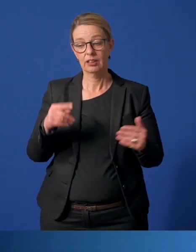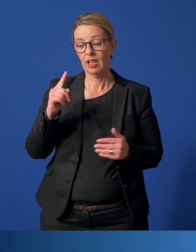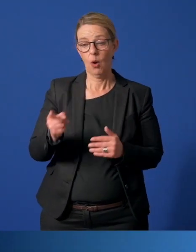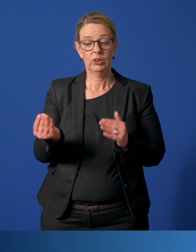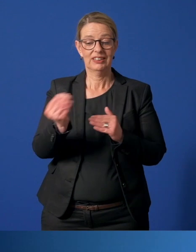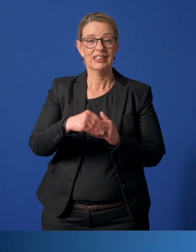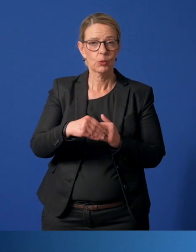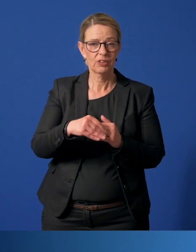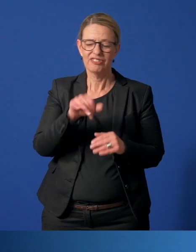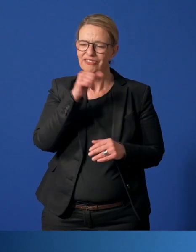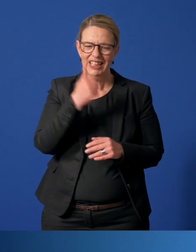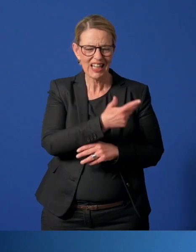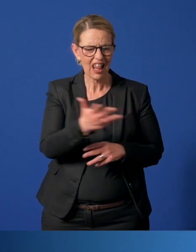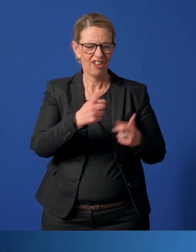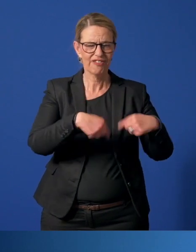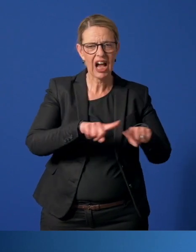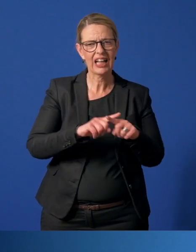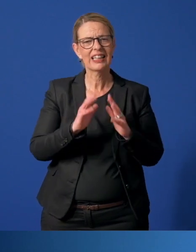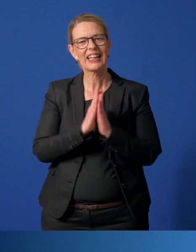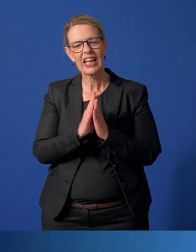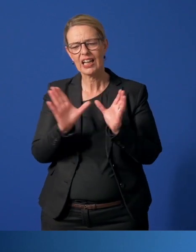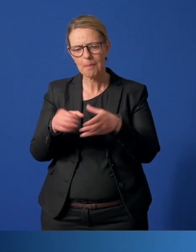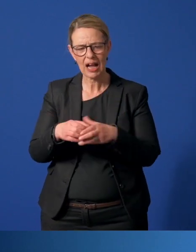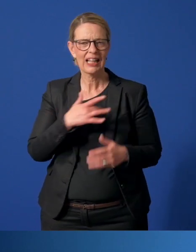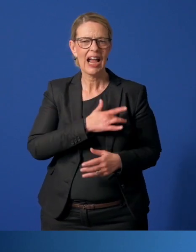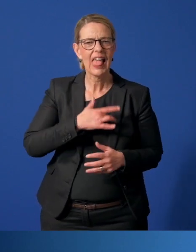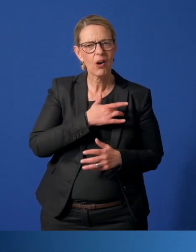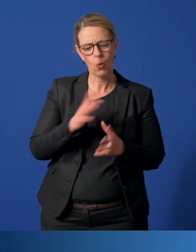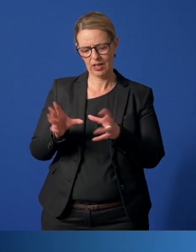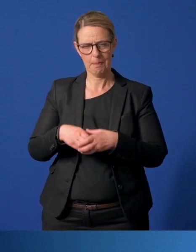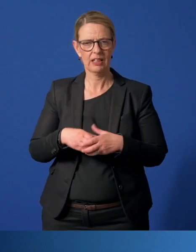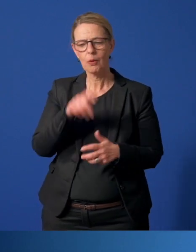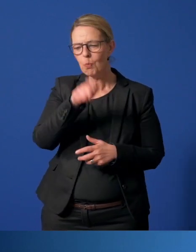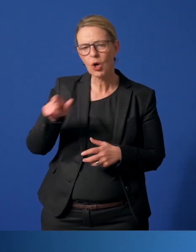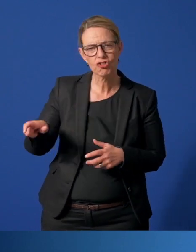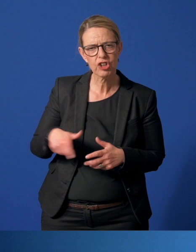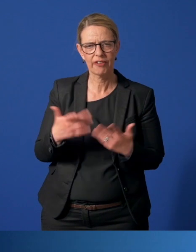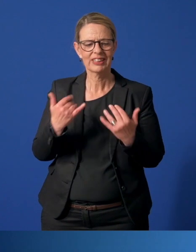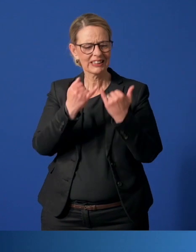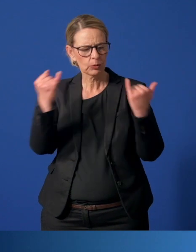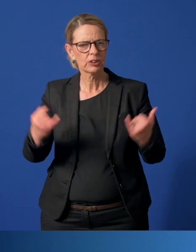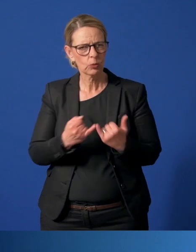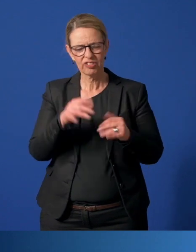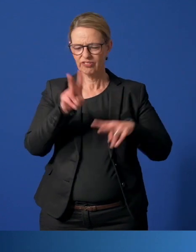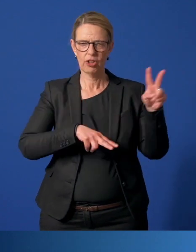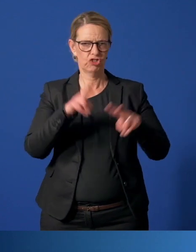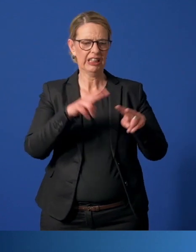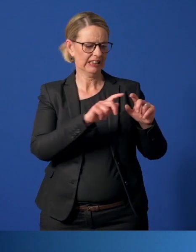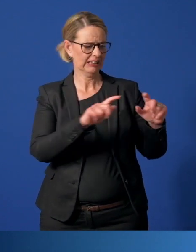Zusätzlich gibt es unzählige Vereine, Kirchengemeinden, Religionsgemeinschaften, Bürgerschaften, Institutionen zu unterschiedlichsten Themen.